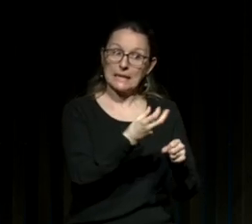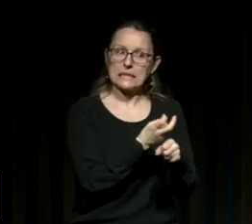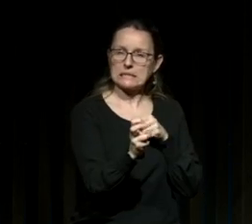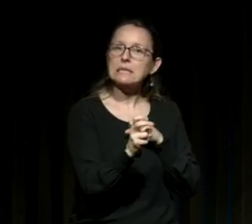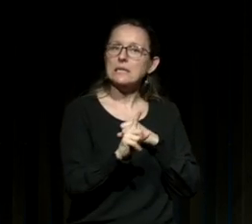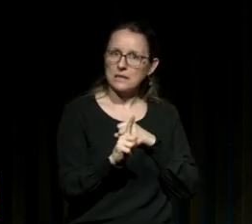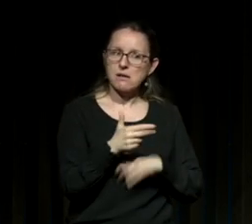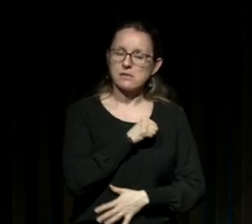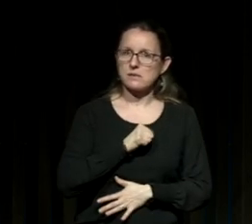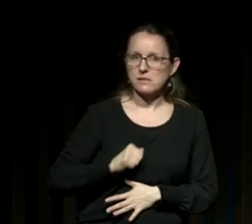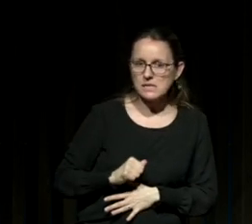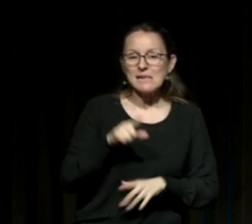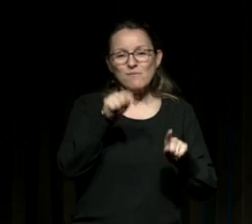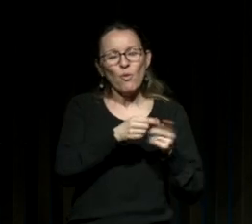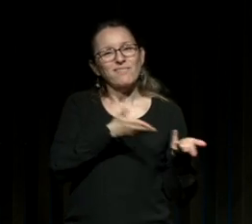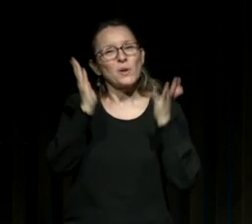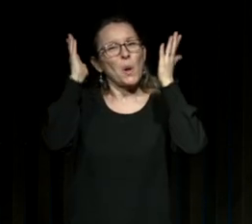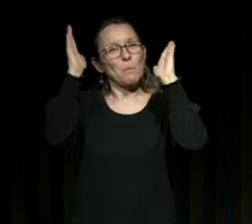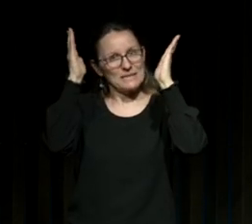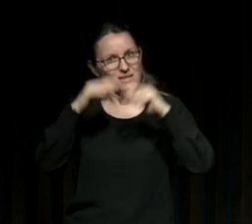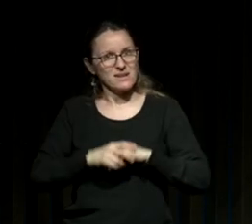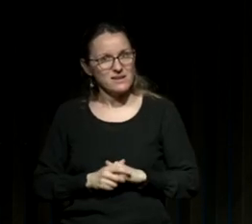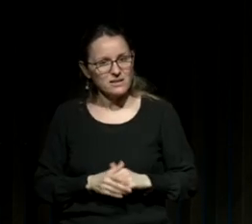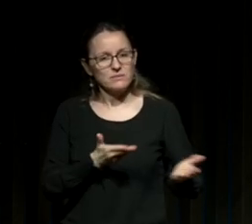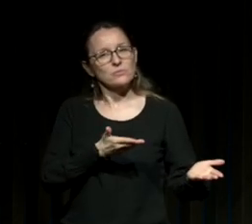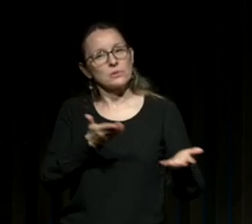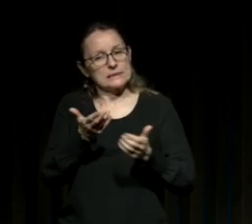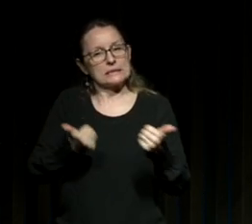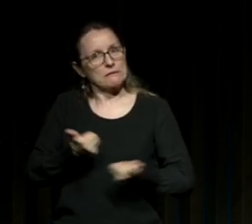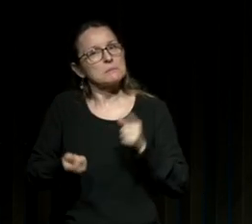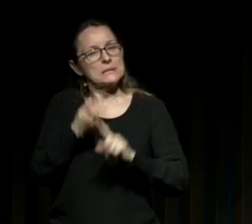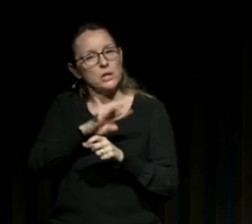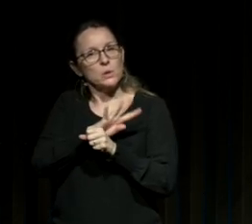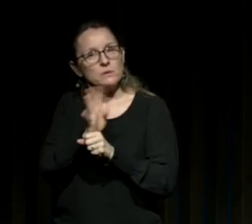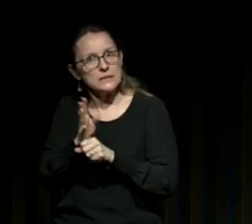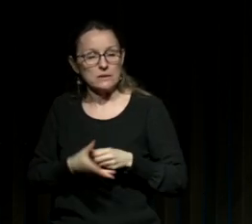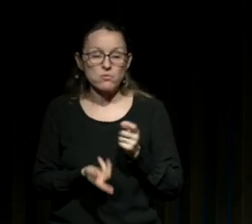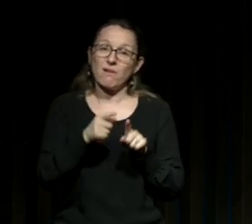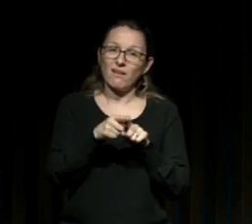réanimation ou un tube et pour une ventilation mécanique et on commence à mieux appréhender